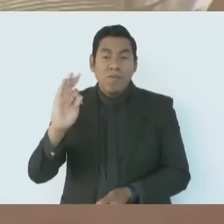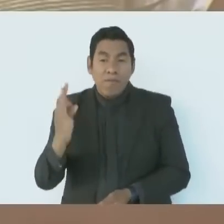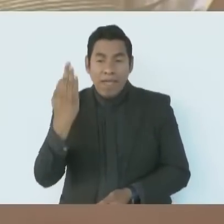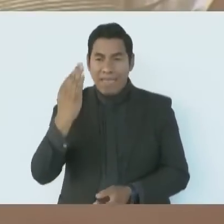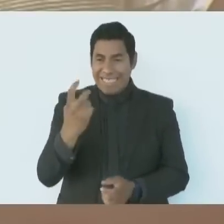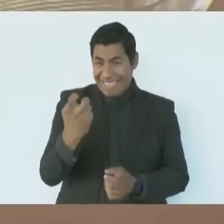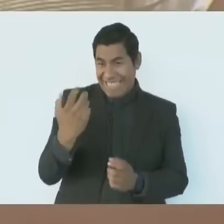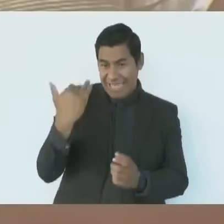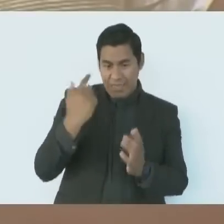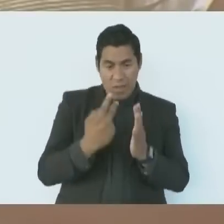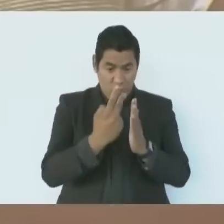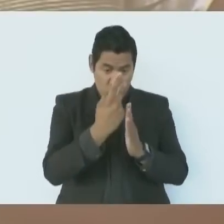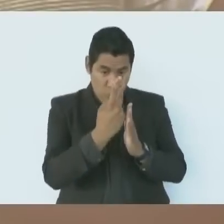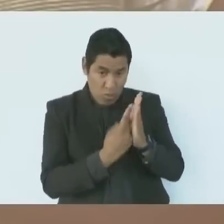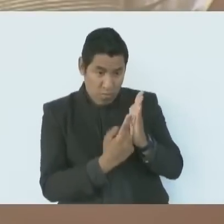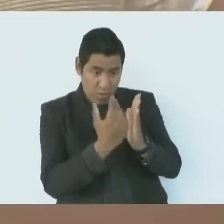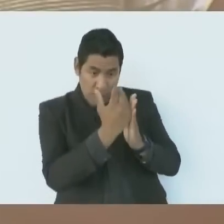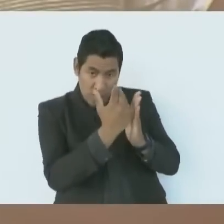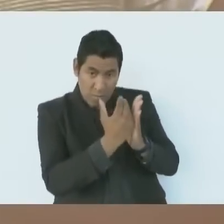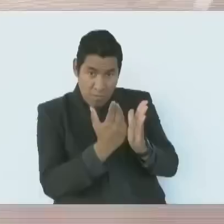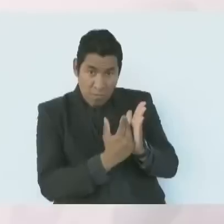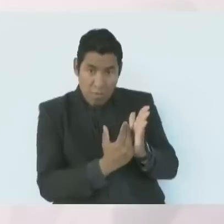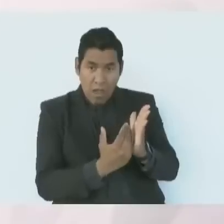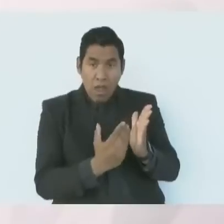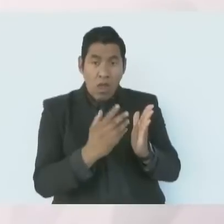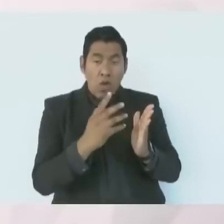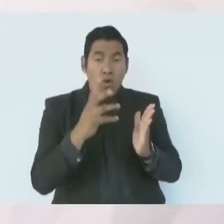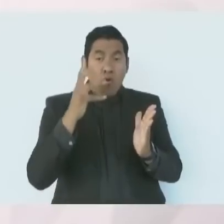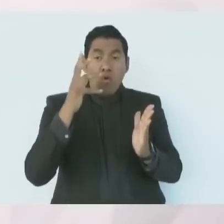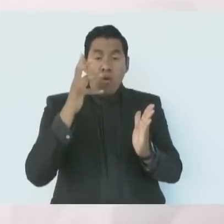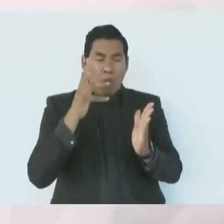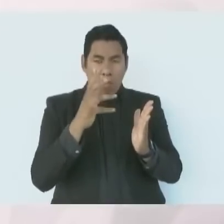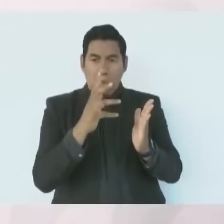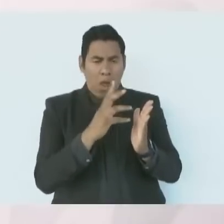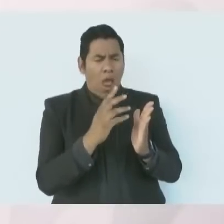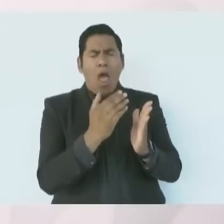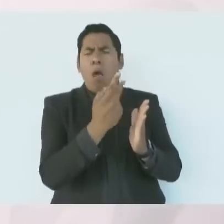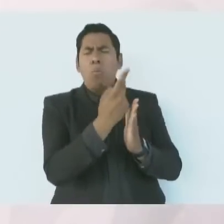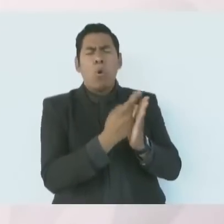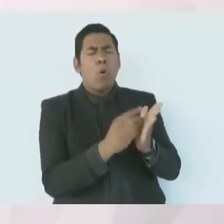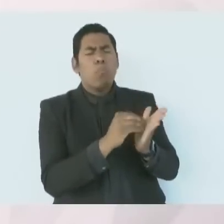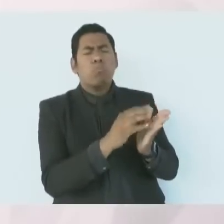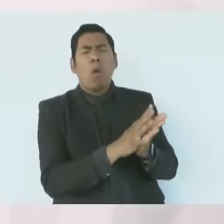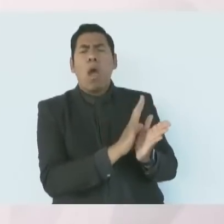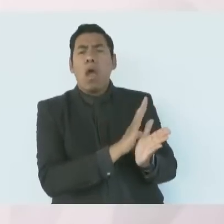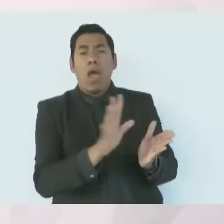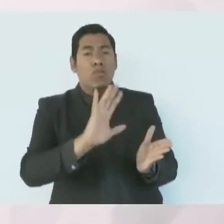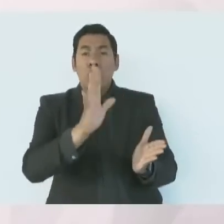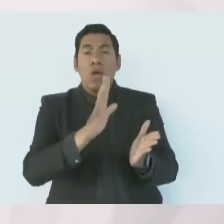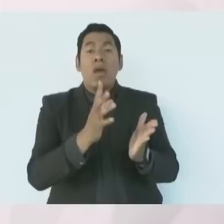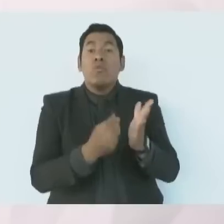bienestar ya no solo son programas son derechos del pueblo de México